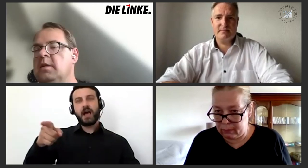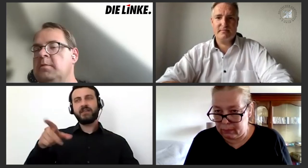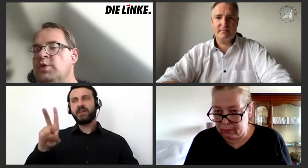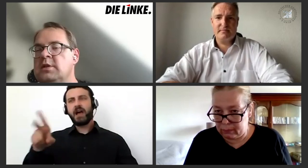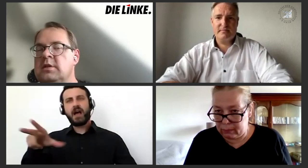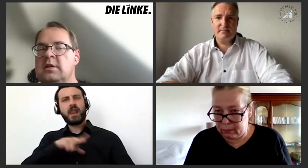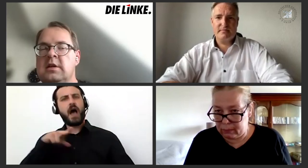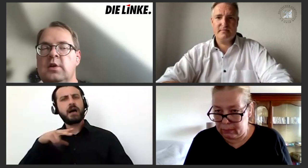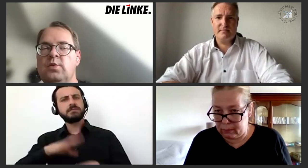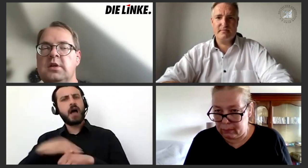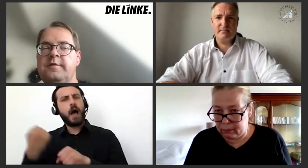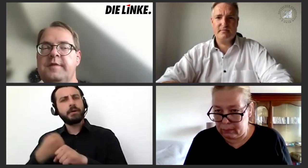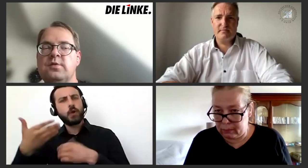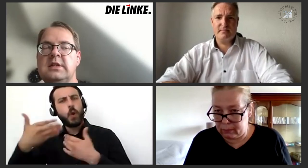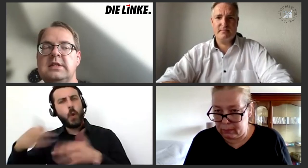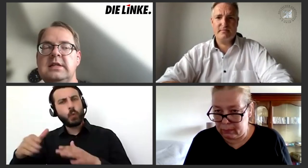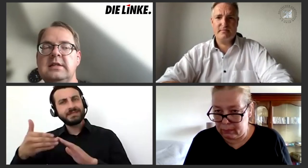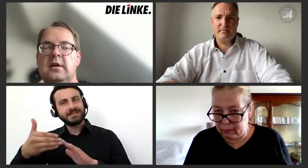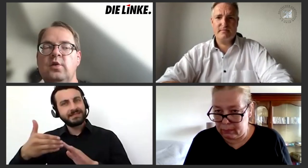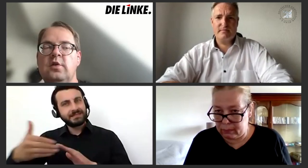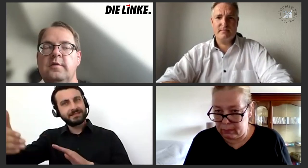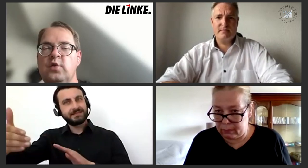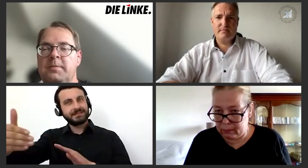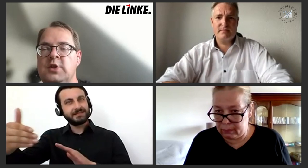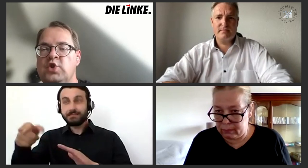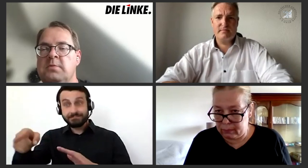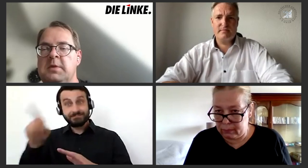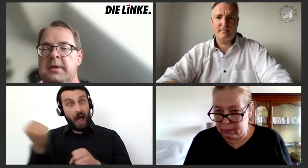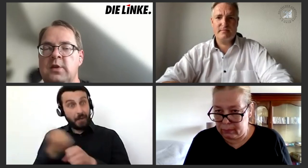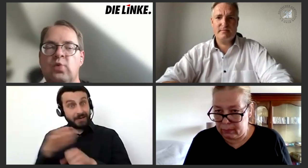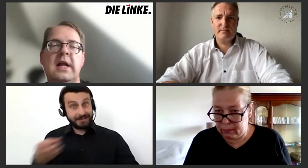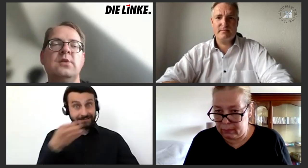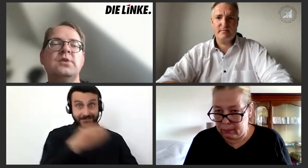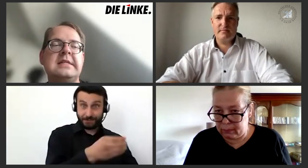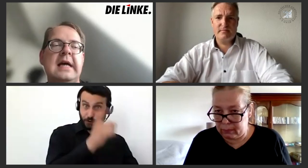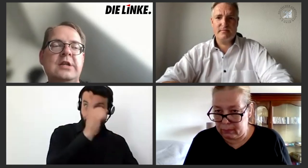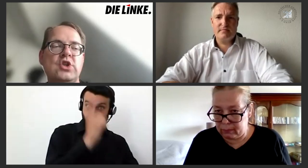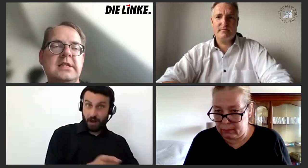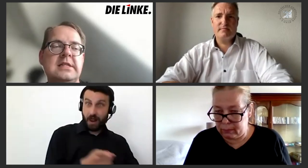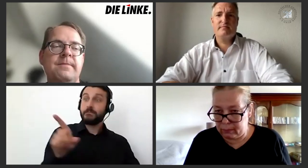von Langzeitarbeitslosigkeit müssen nach unserer Auffassung gezielt auch für Menschen mit Behinderung